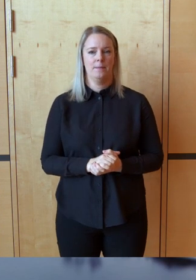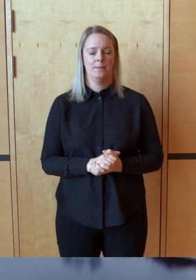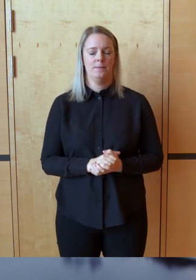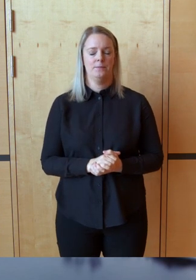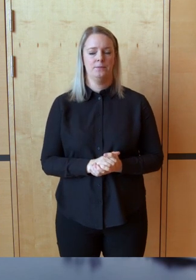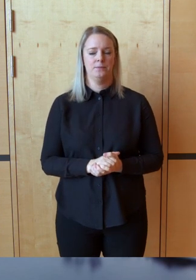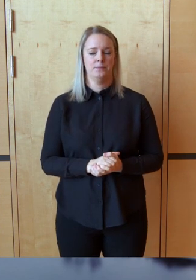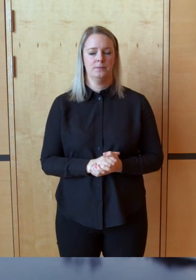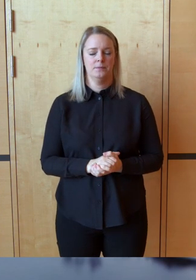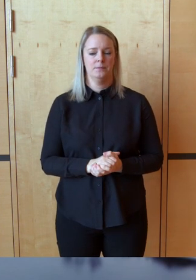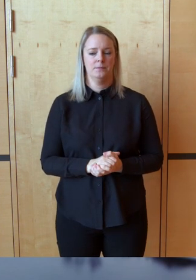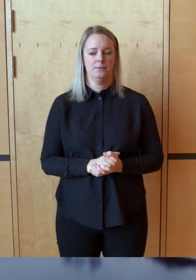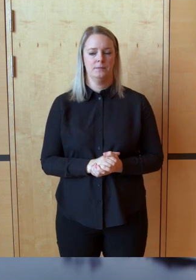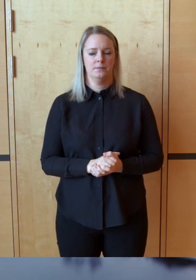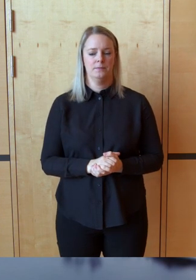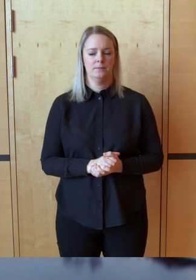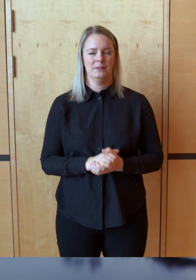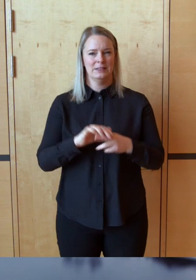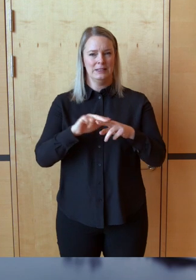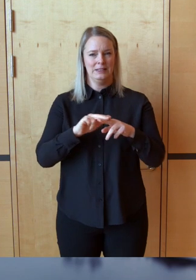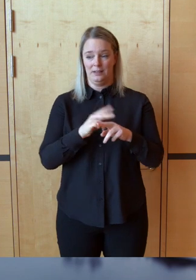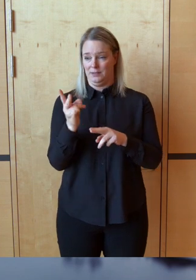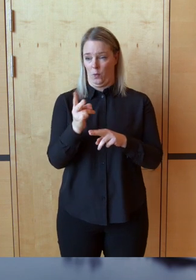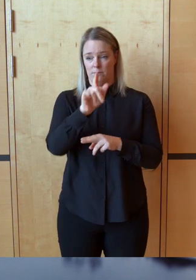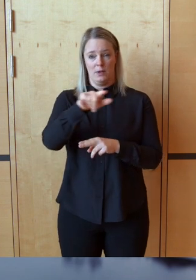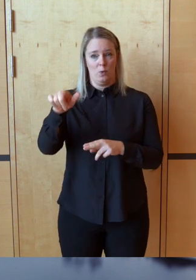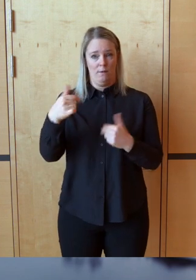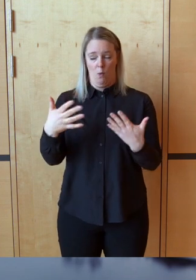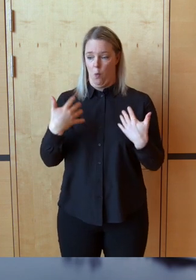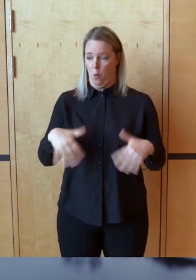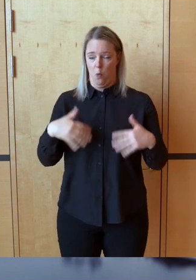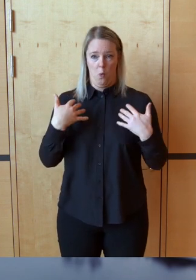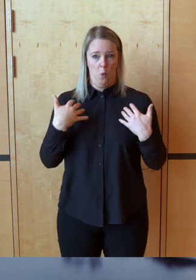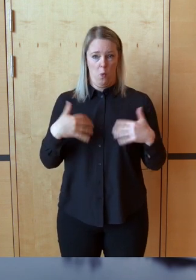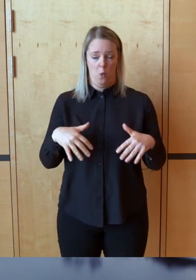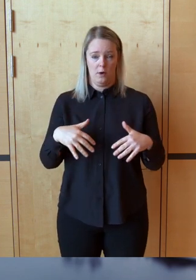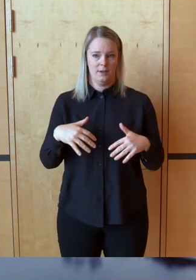Som genom ett roligt Det är jättejobbigt om man hörs